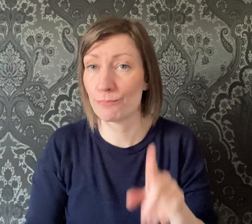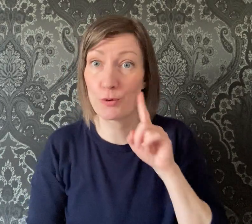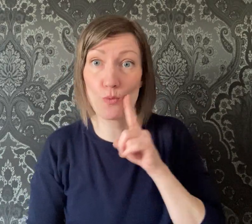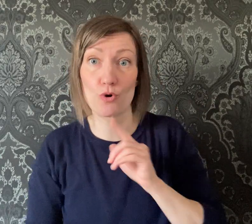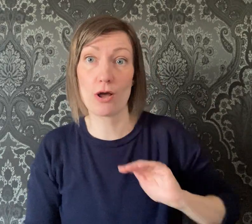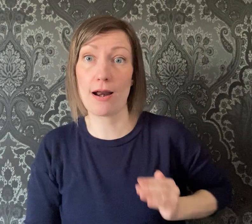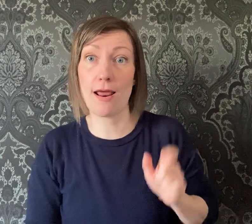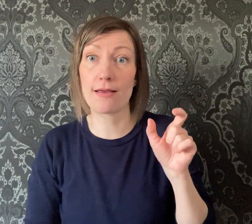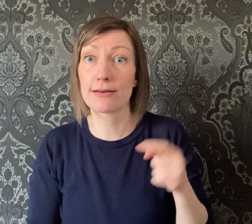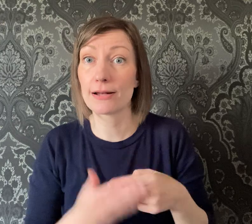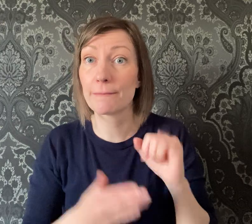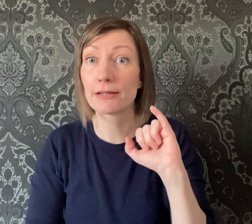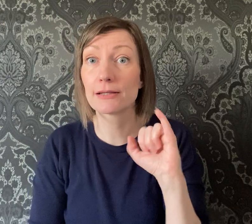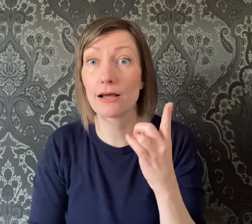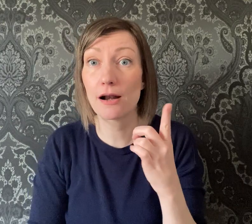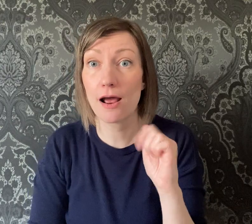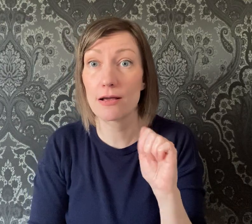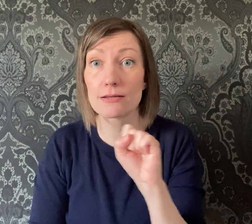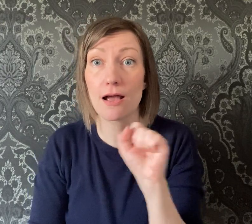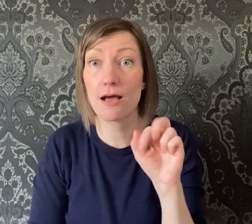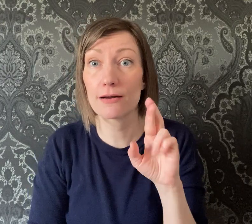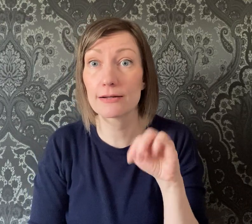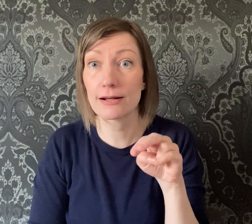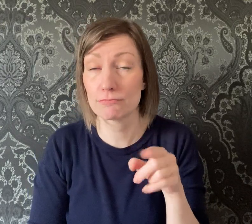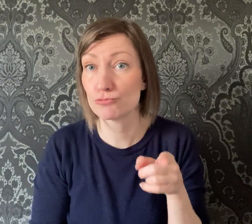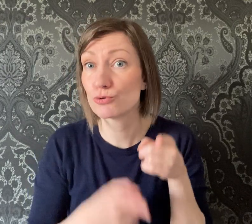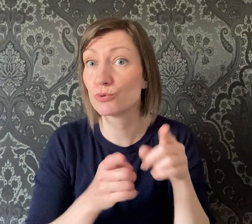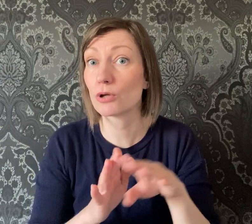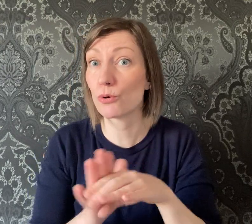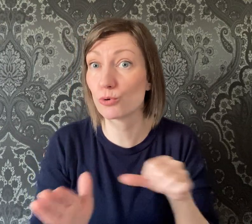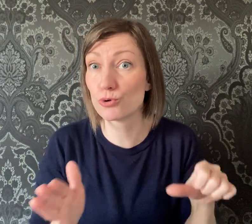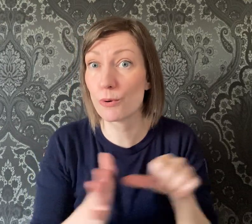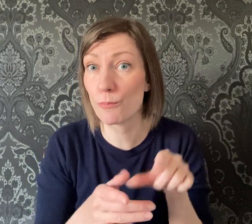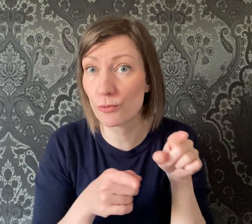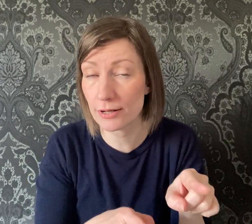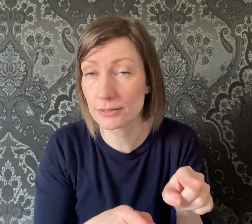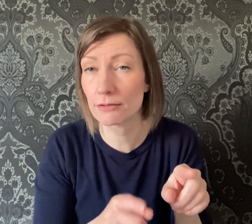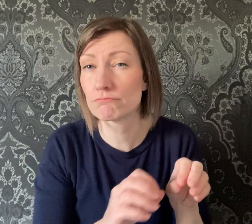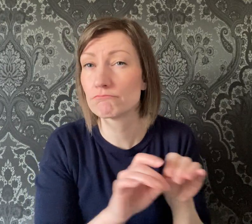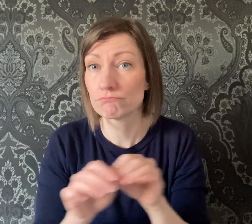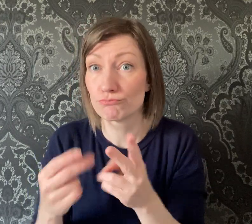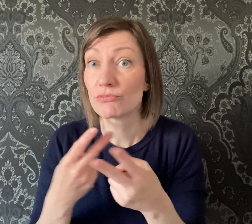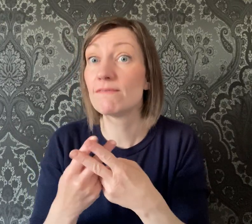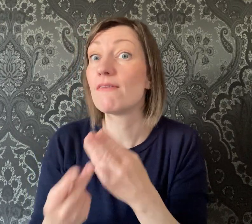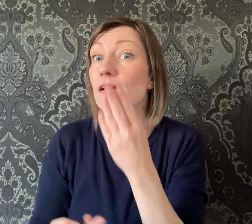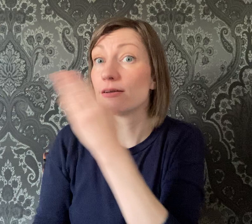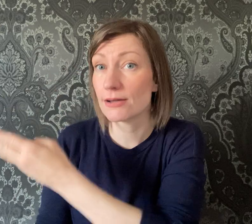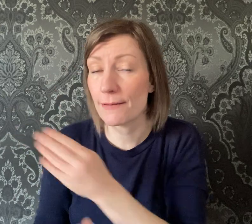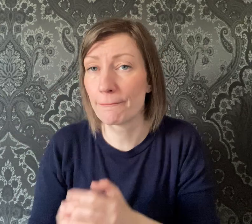Kuuro nainen nimeltään Ida Saarinen tuomittiin silloin vankilaan ryöstömurhasta.